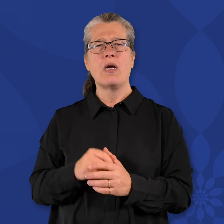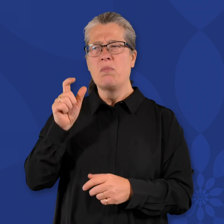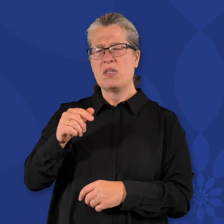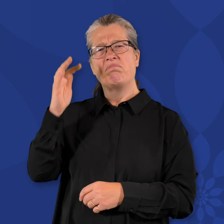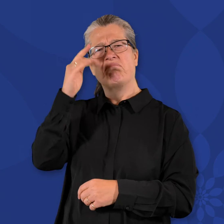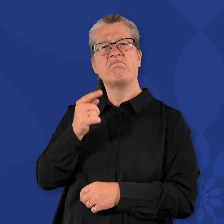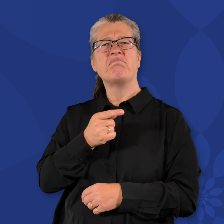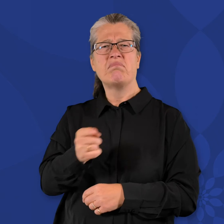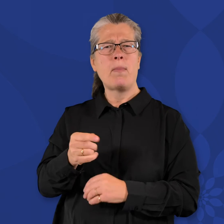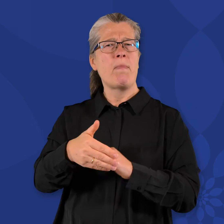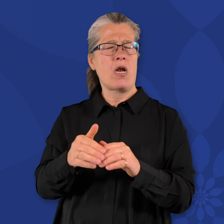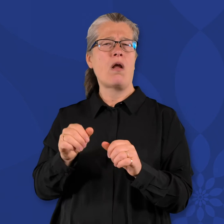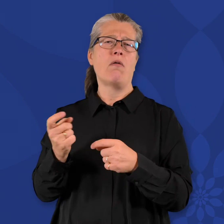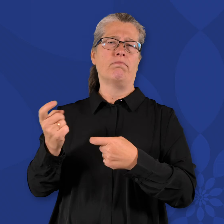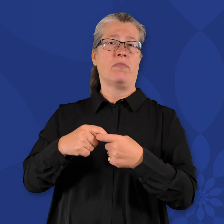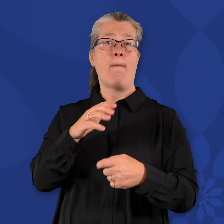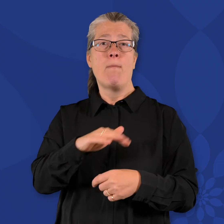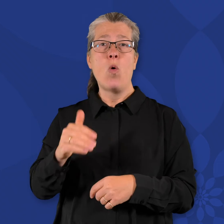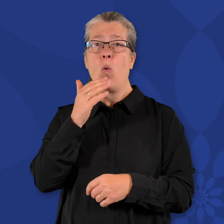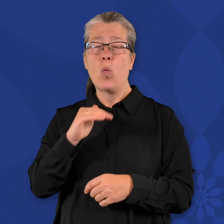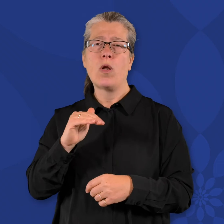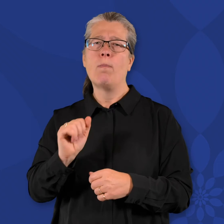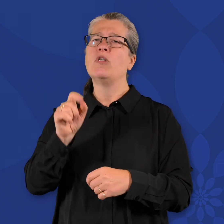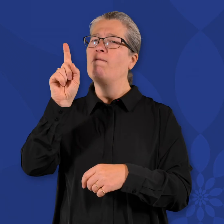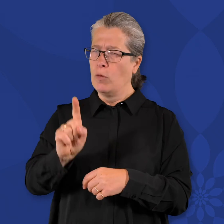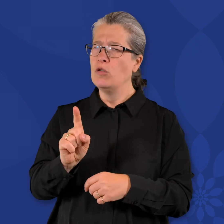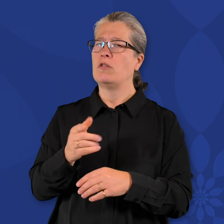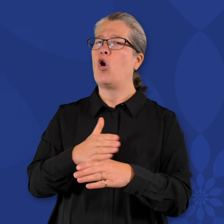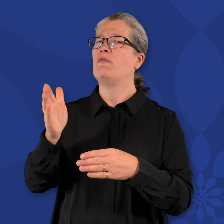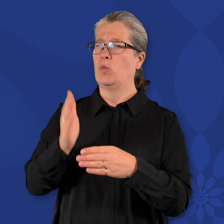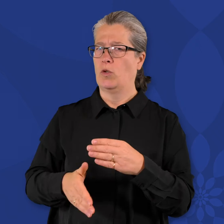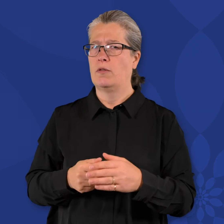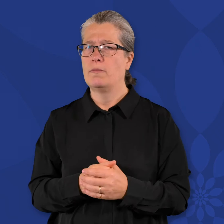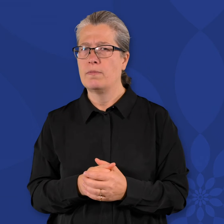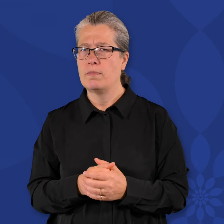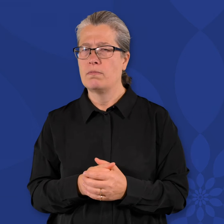De restriktionerna som gäller barn och unga bör enligt dem som svarat avvecklas först.